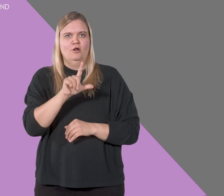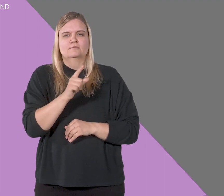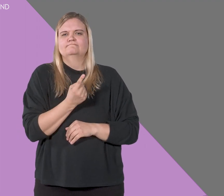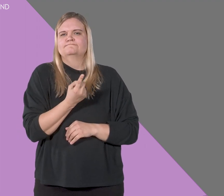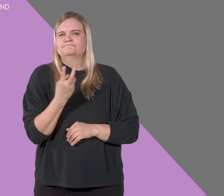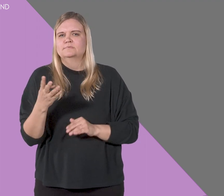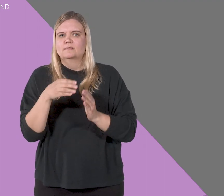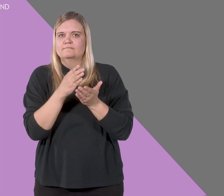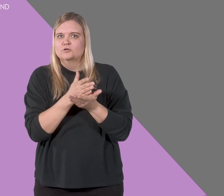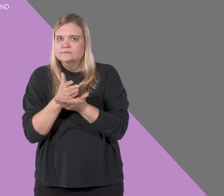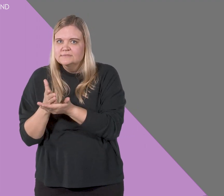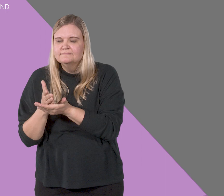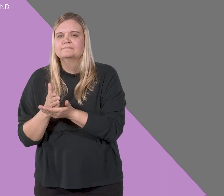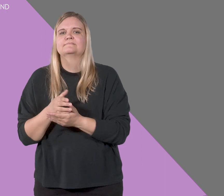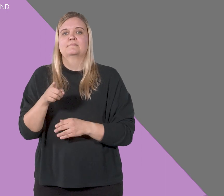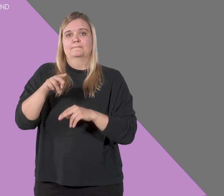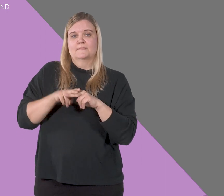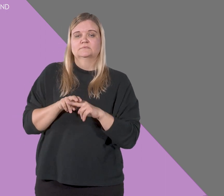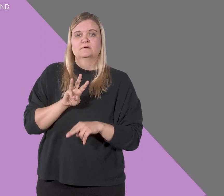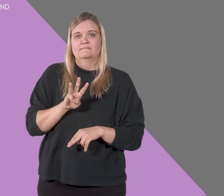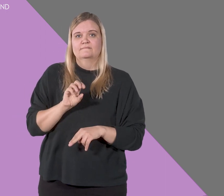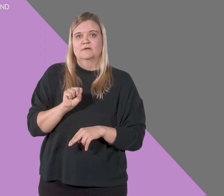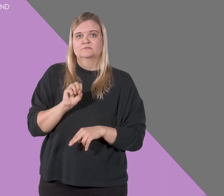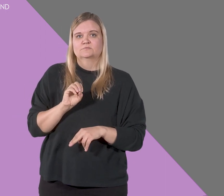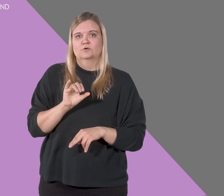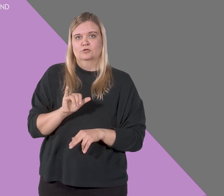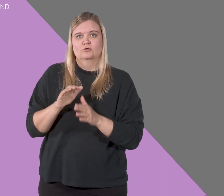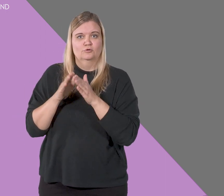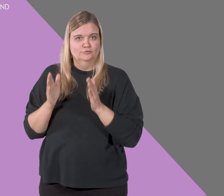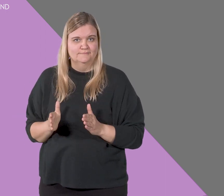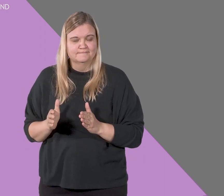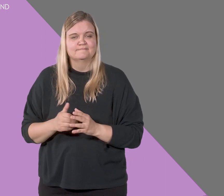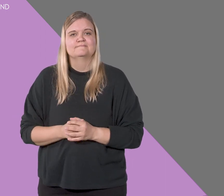På lördagen ordnades en serie föreläsningar i auditoriet i WSOY-huset.